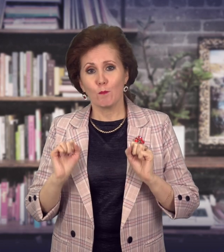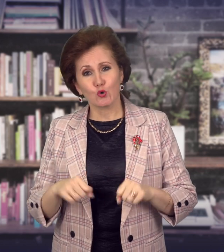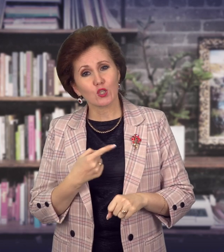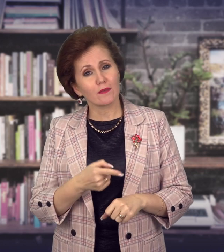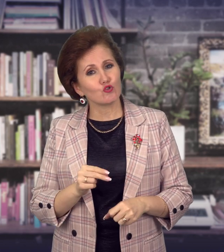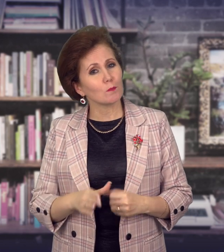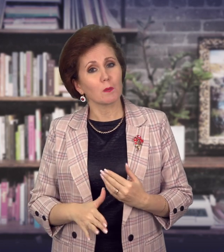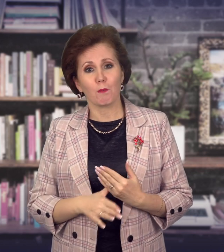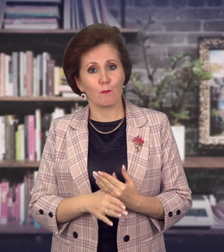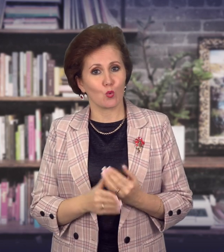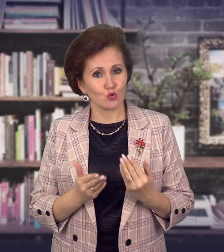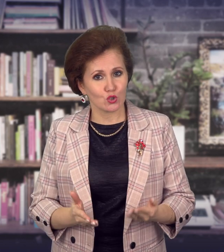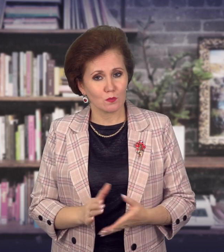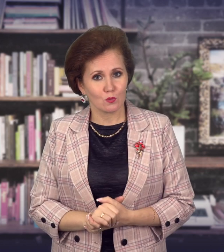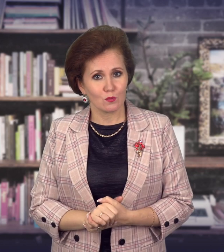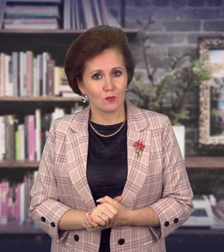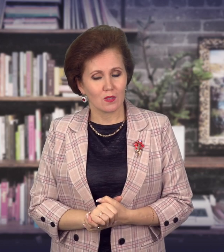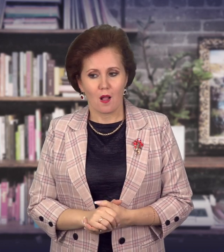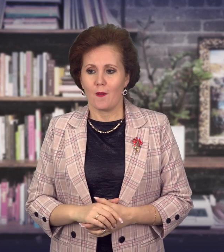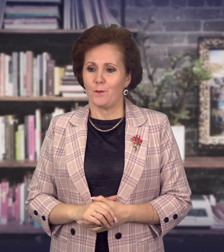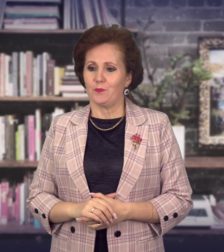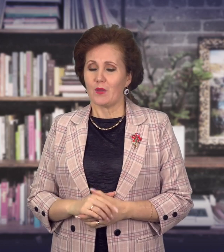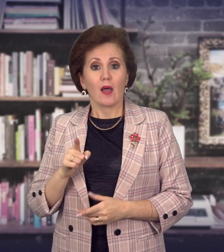Может ли она чем-то помочь?